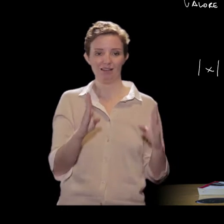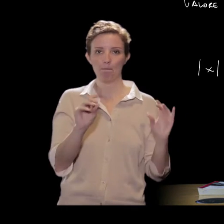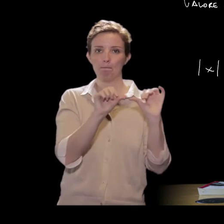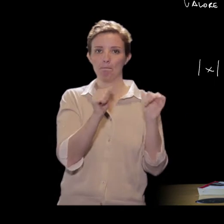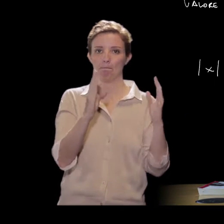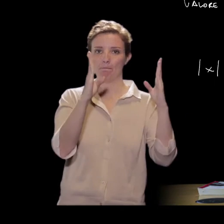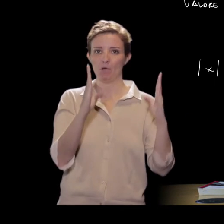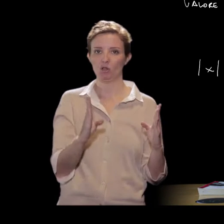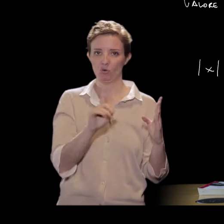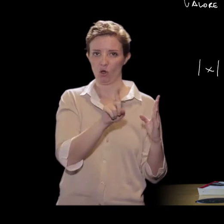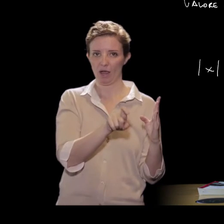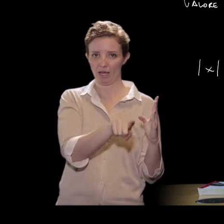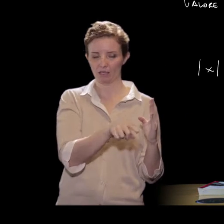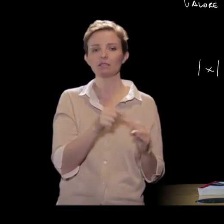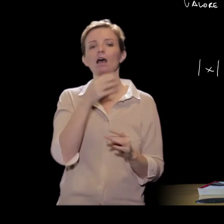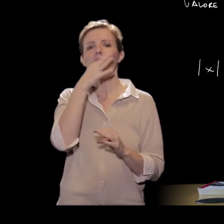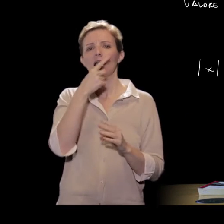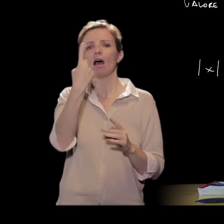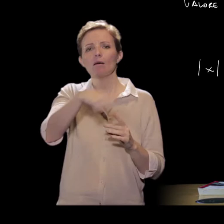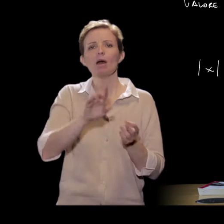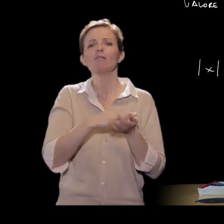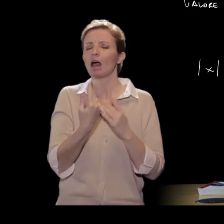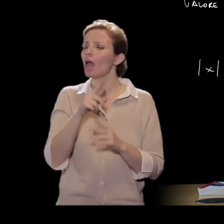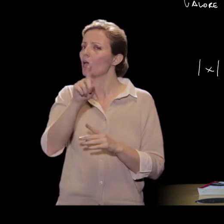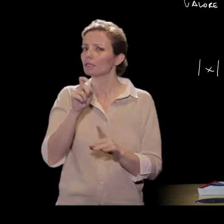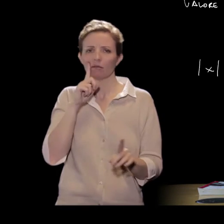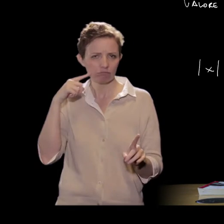che sarà uguale alla variabile stessa se questa è positiva.